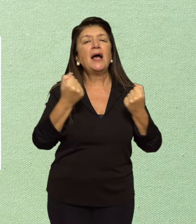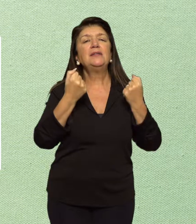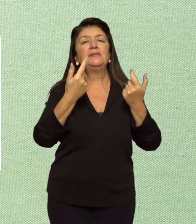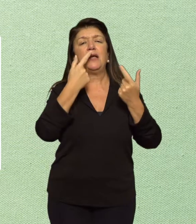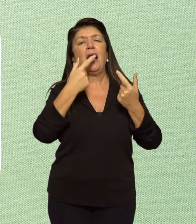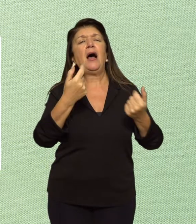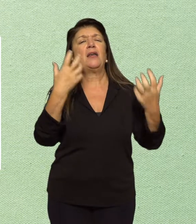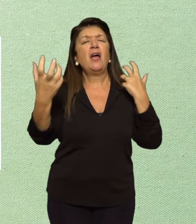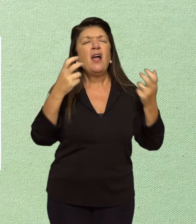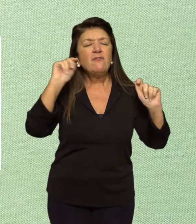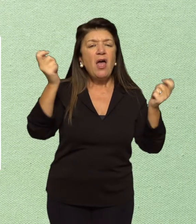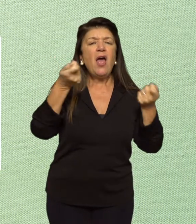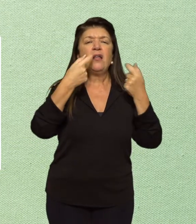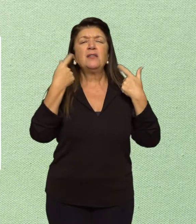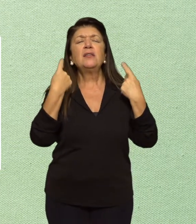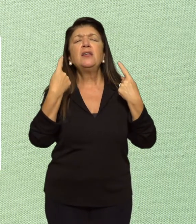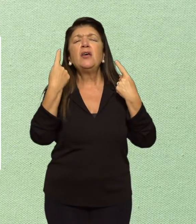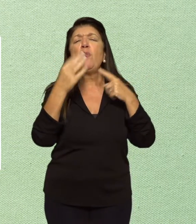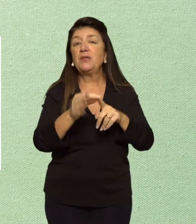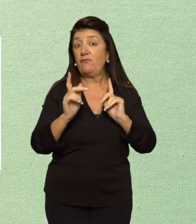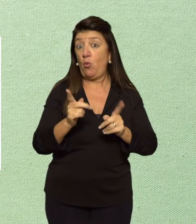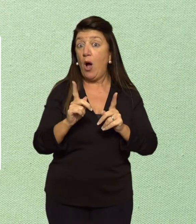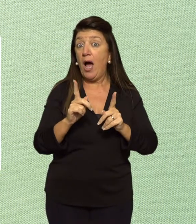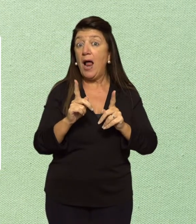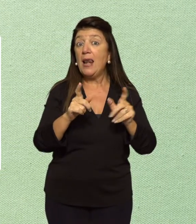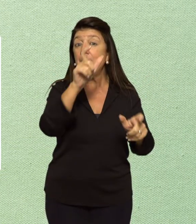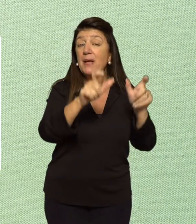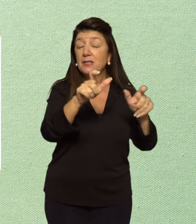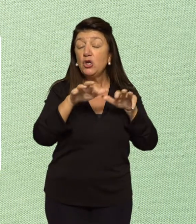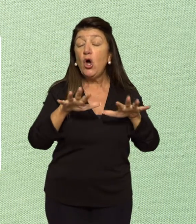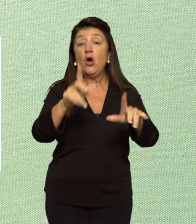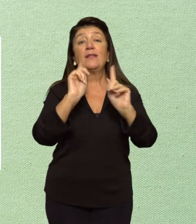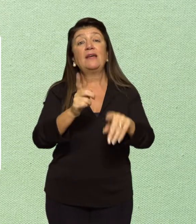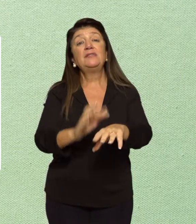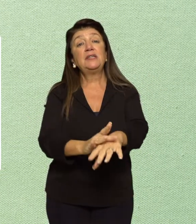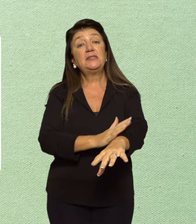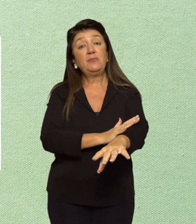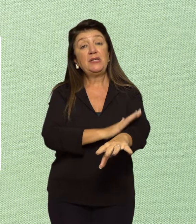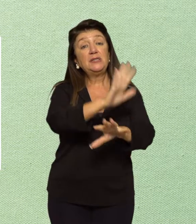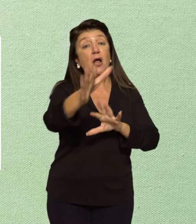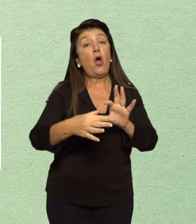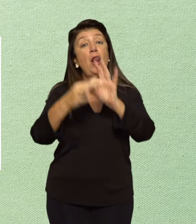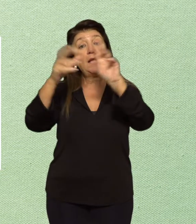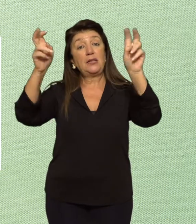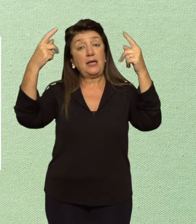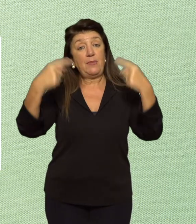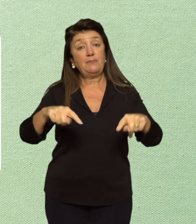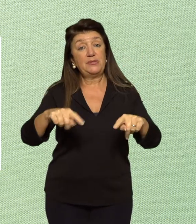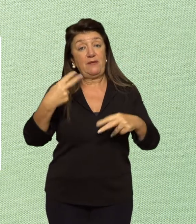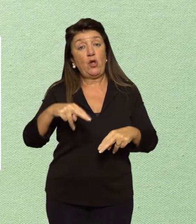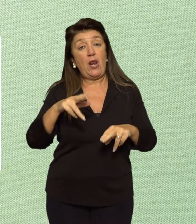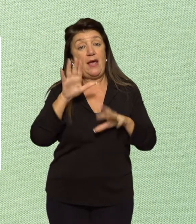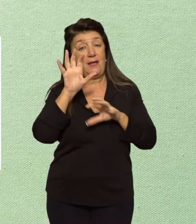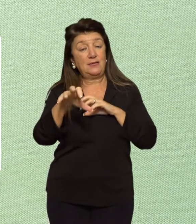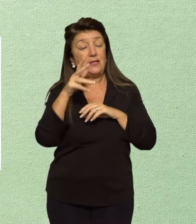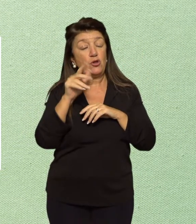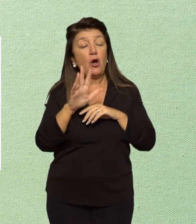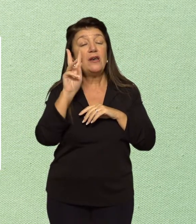su questo problema. Perché il 25 novembre; si tratta di una ricorrenza, ovviamente una tristissima